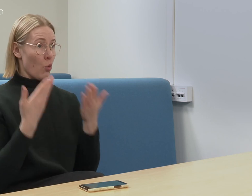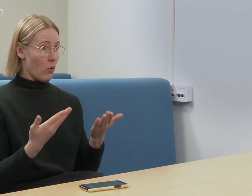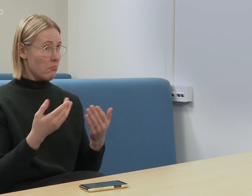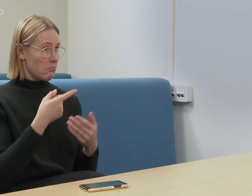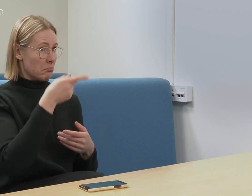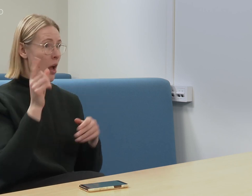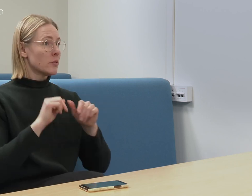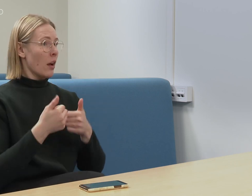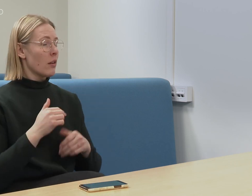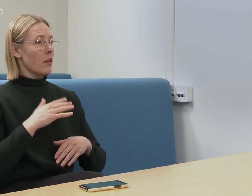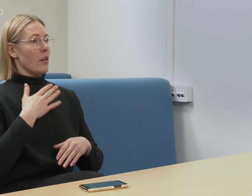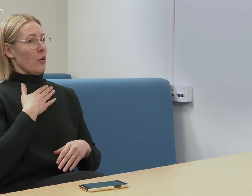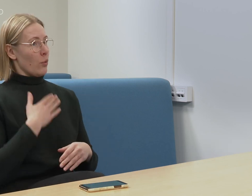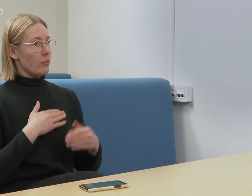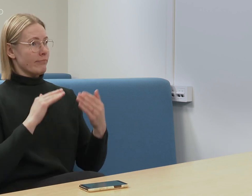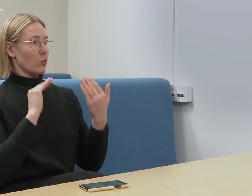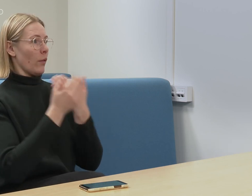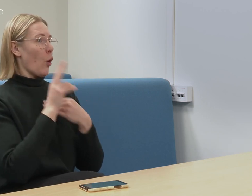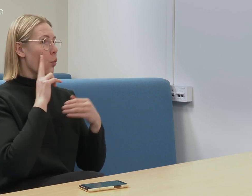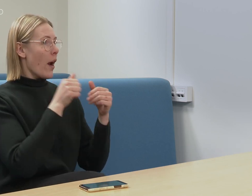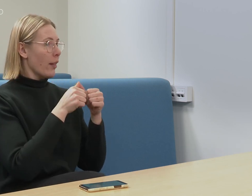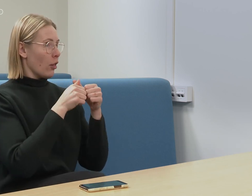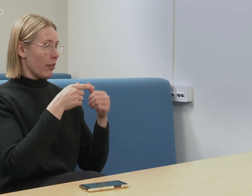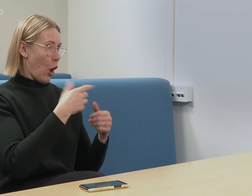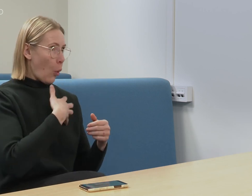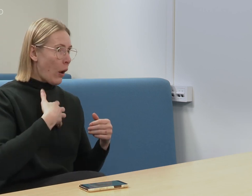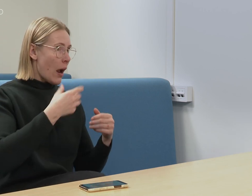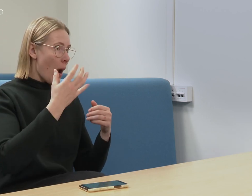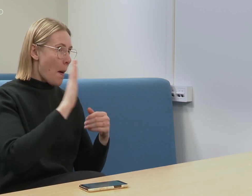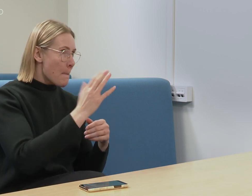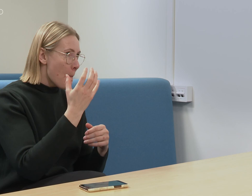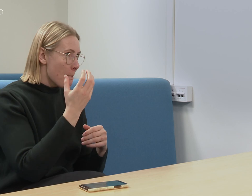Asiakkaat voivat siis ottaa yhteyttä listan tulkkeihin turvallisin mielin -